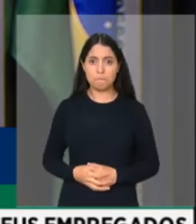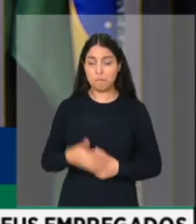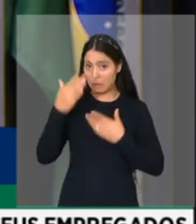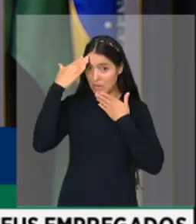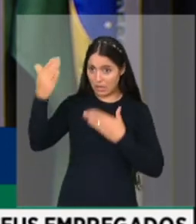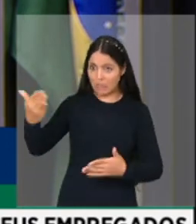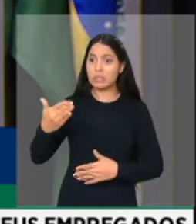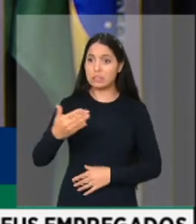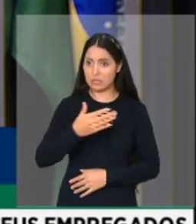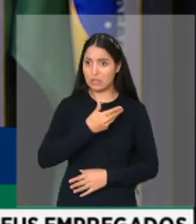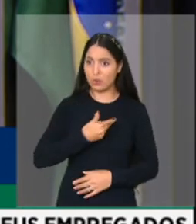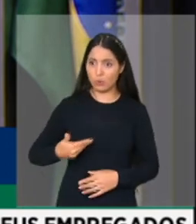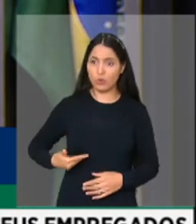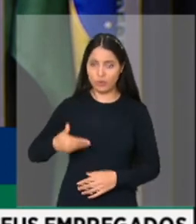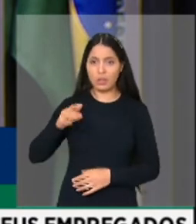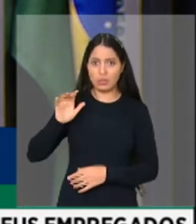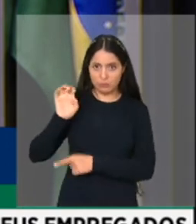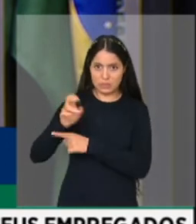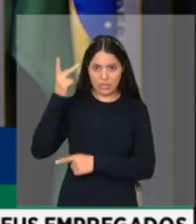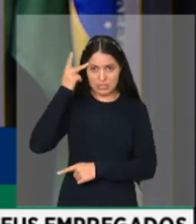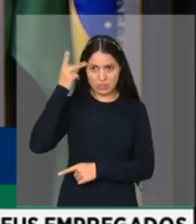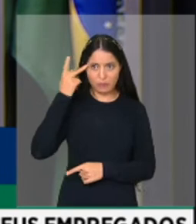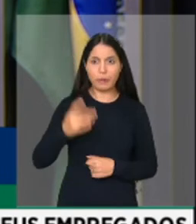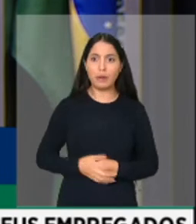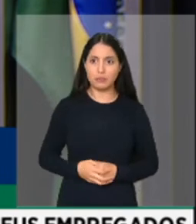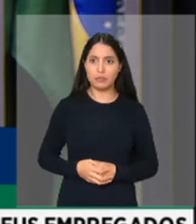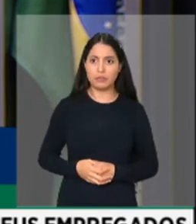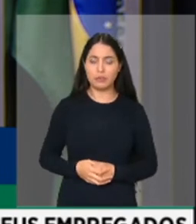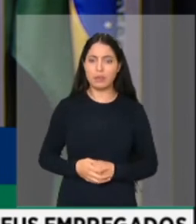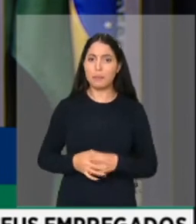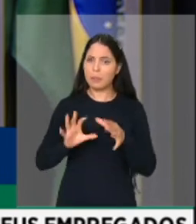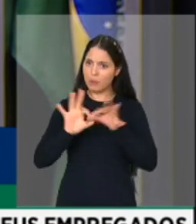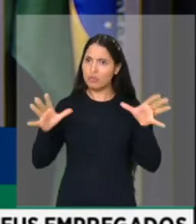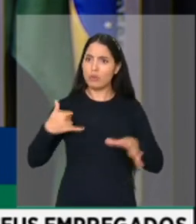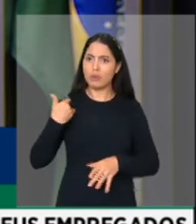MINHA VACINA, A PRIMEIRA DOSE POR SINAL AGRADEÇO MUITO AO GOVERNADOR DE SÃO PAULO, QUE PERMITIU QUE EU TANTAS OUTRAS PESSOAS NESSA IDADE PUDÀSSEMOS TER ACESSO É